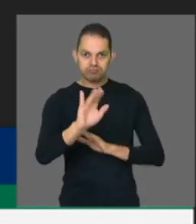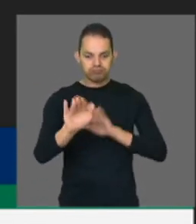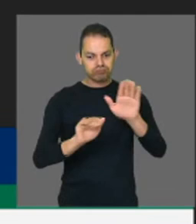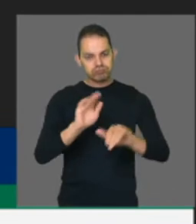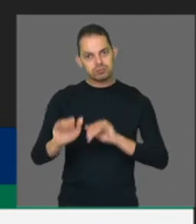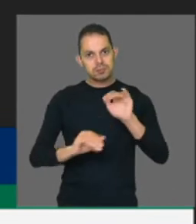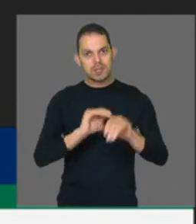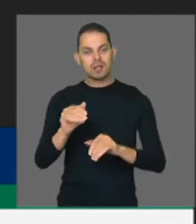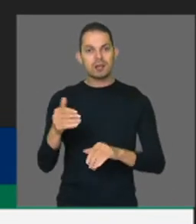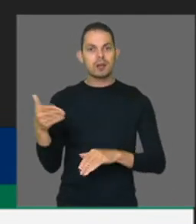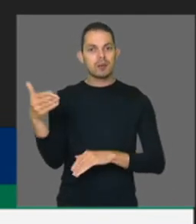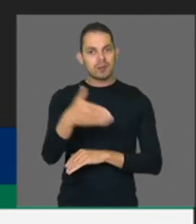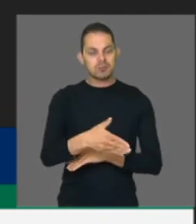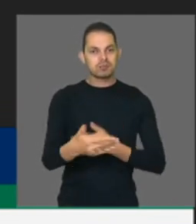ABRE EDITAL DE CHAMAMENTO PARA BRASILEIROS FORMADOS NO